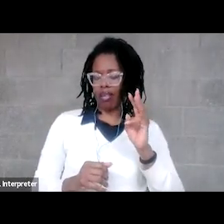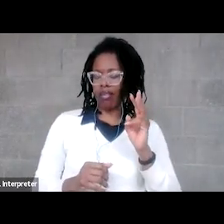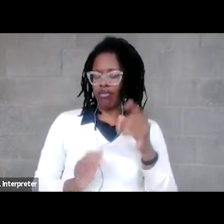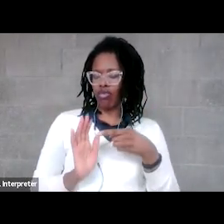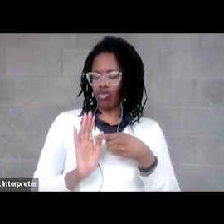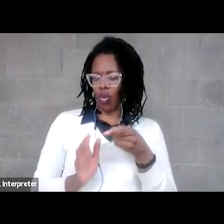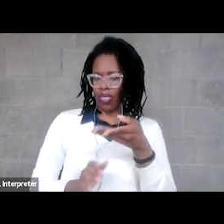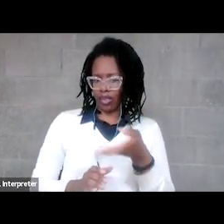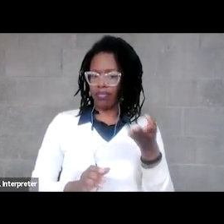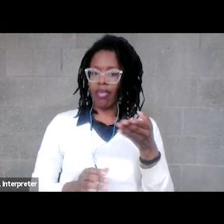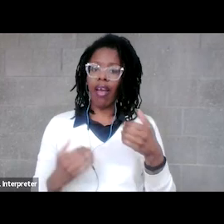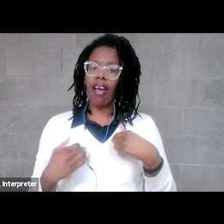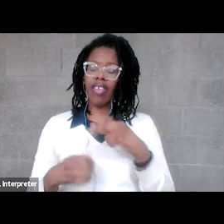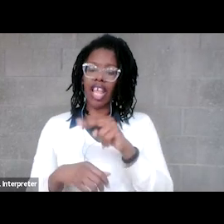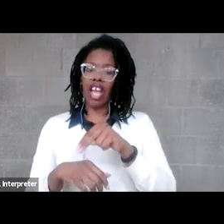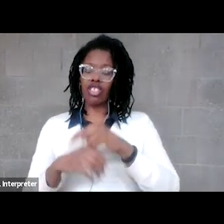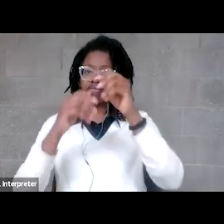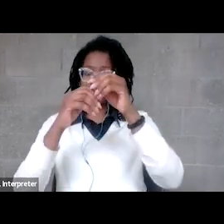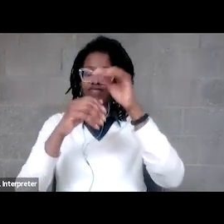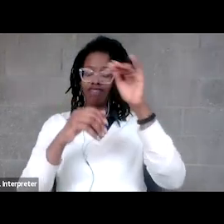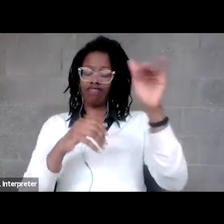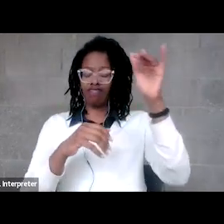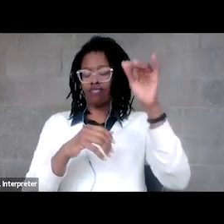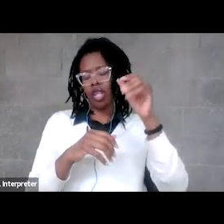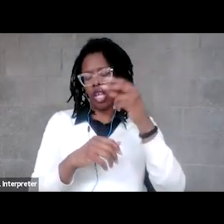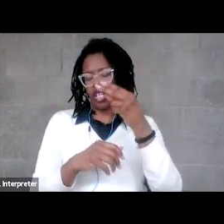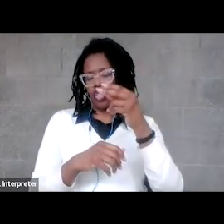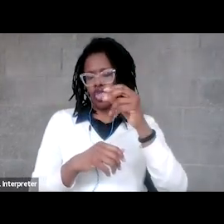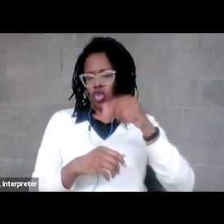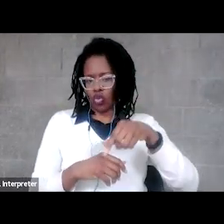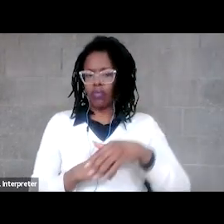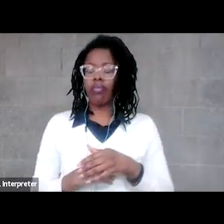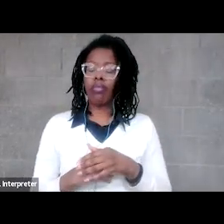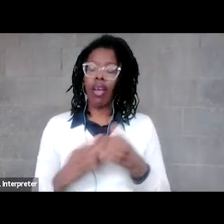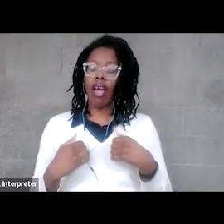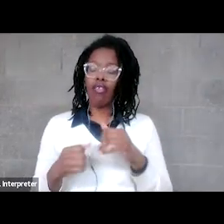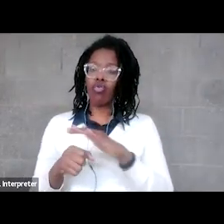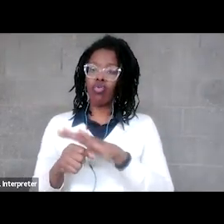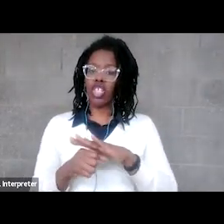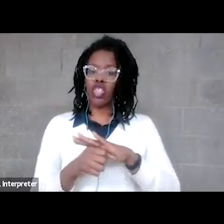Entonces tenemos SSA nacional, que es la sede. Hay oficinas regionales donde